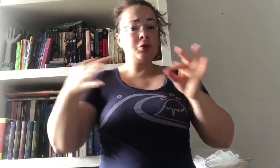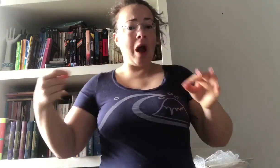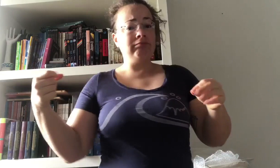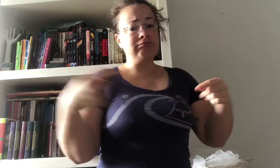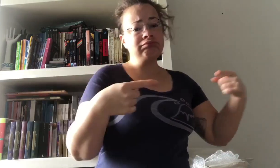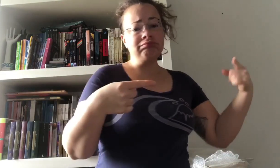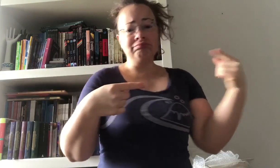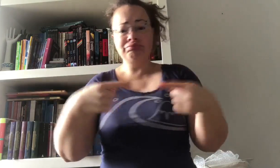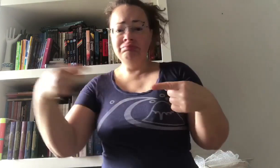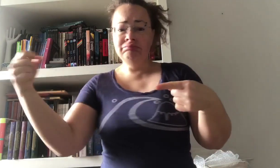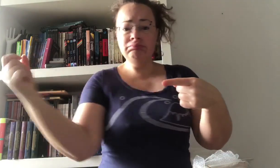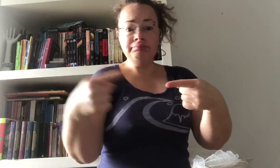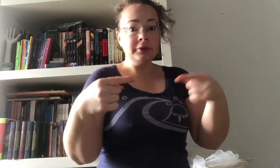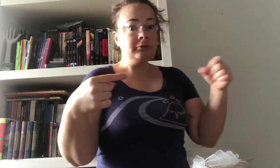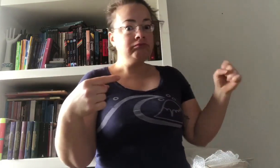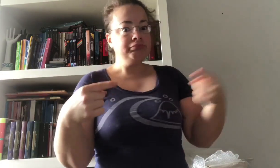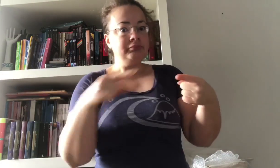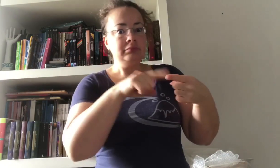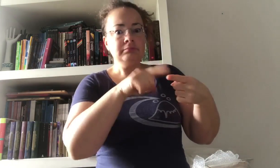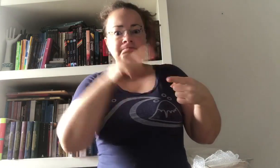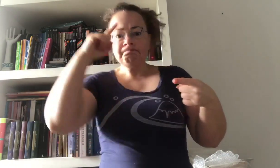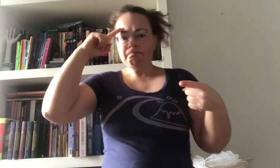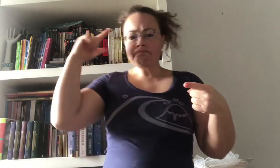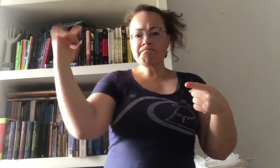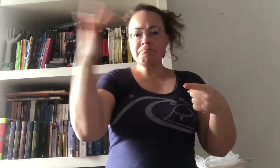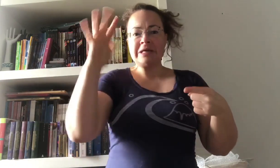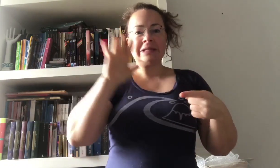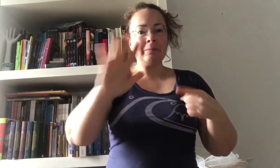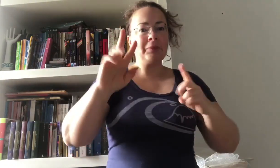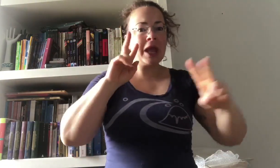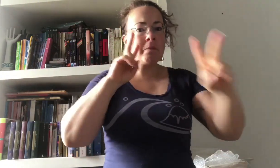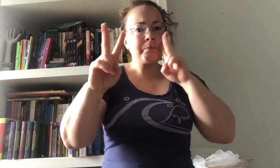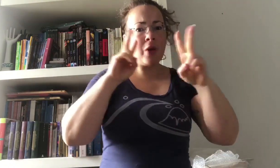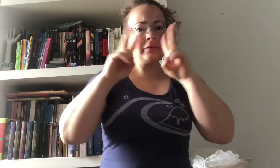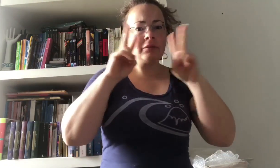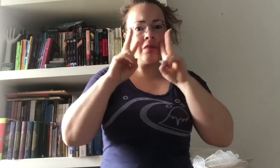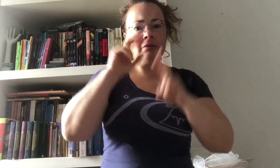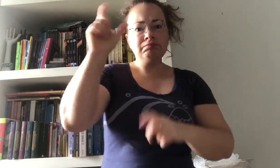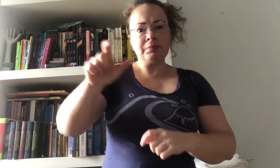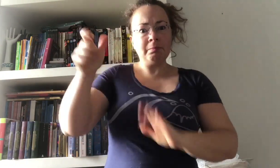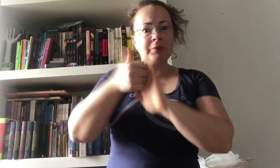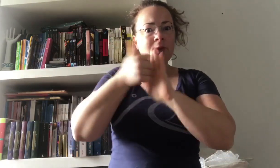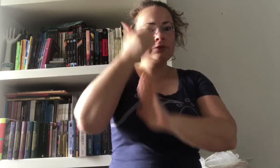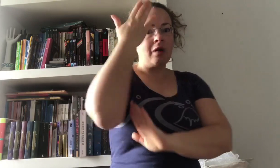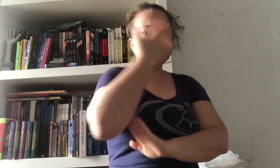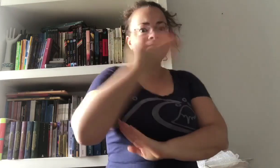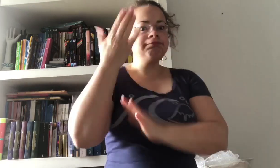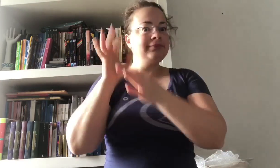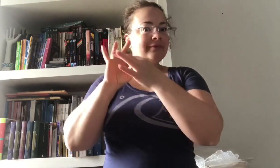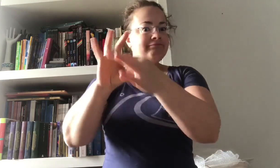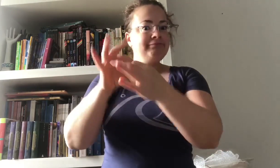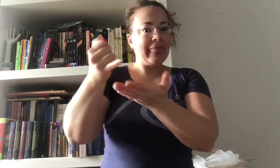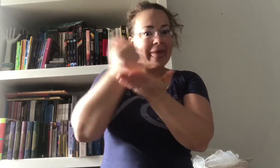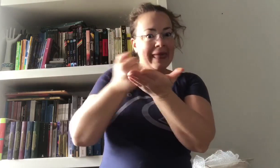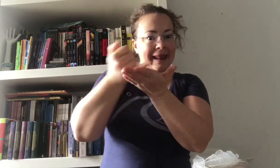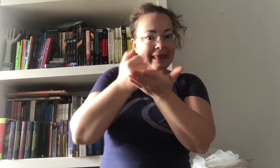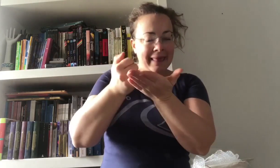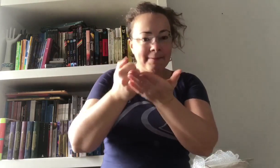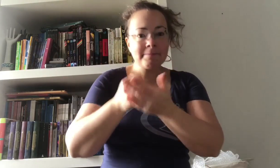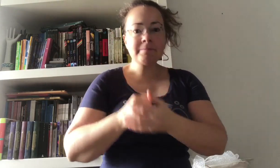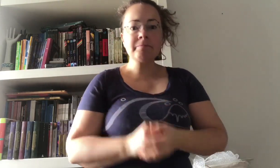Des bretons connus dans la mythologie de cette île bretonne vont y aller.